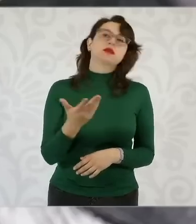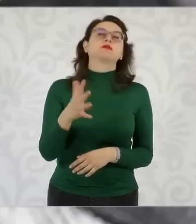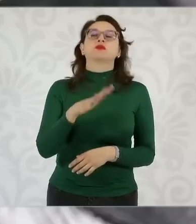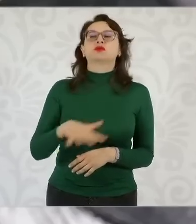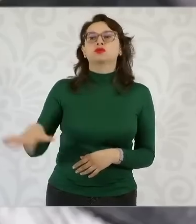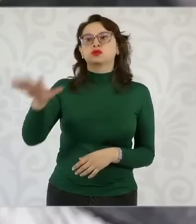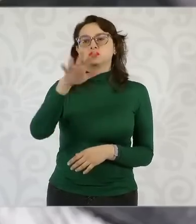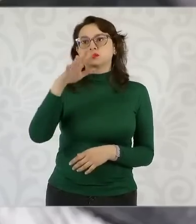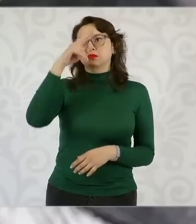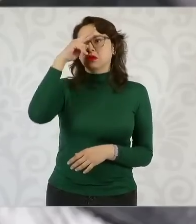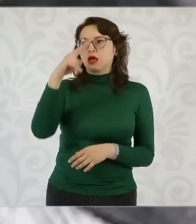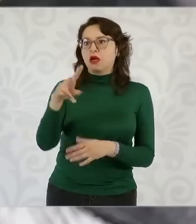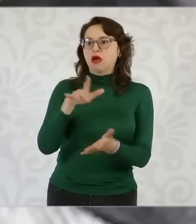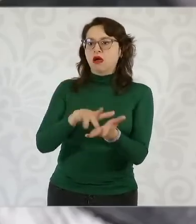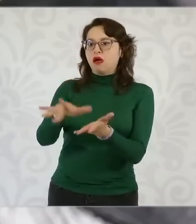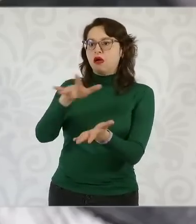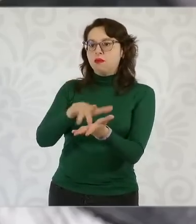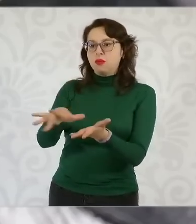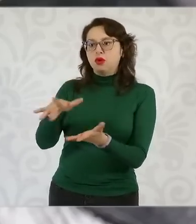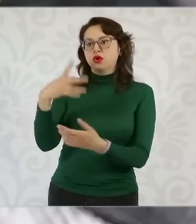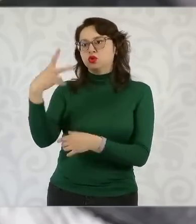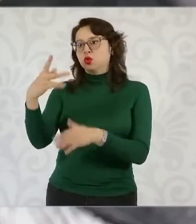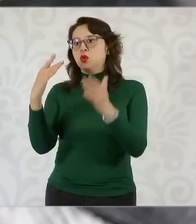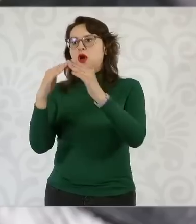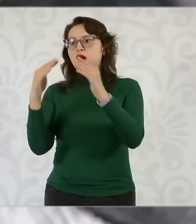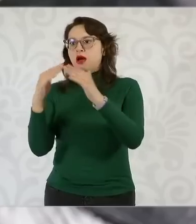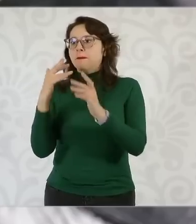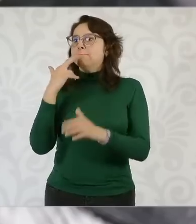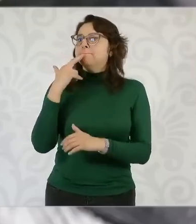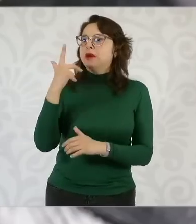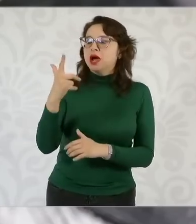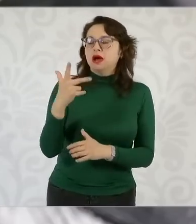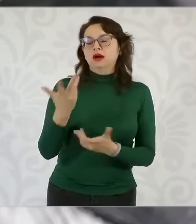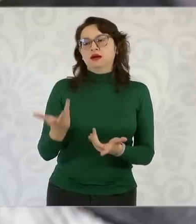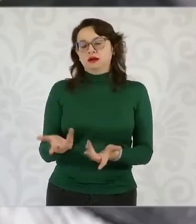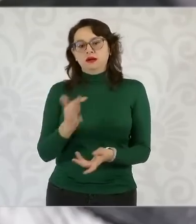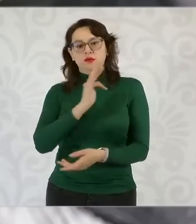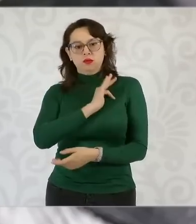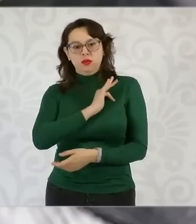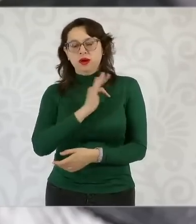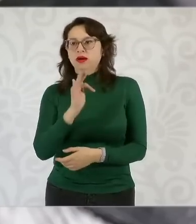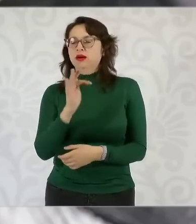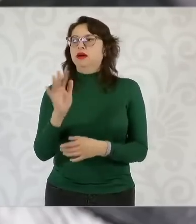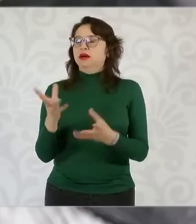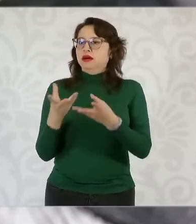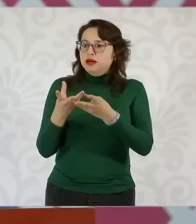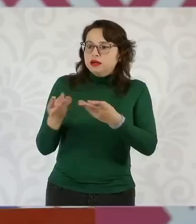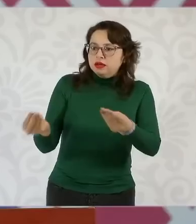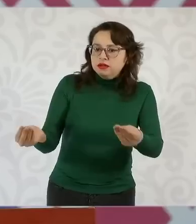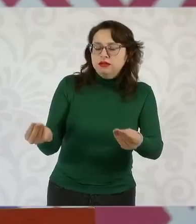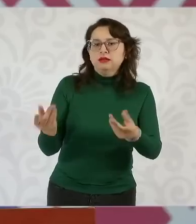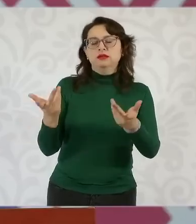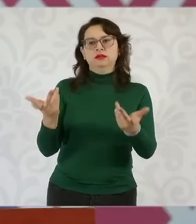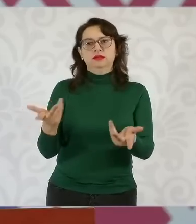sus hogares les brindamos soluciones accesibles eficientes que apoyen a nuestros clientes ya sean